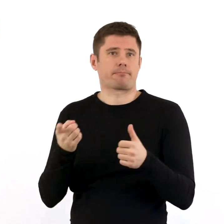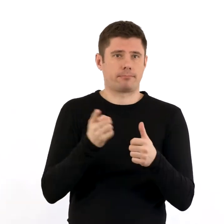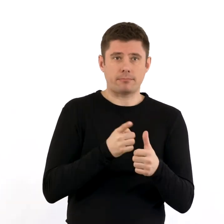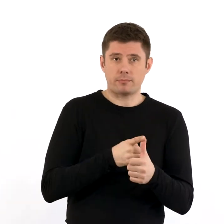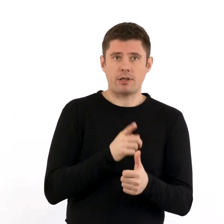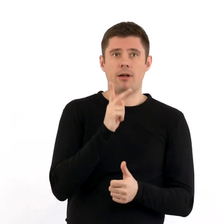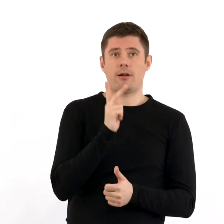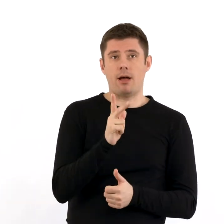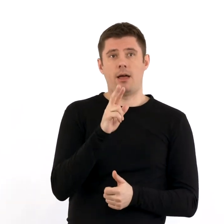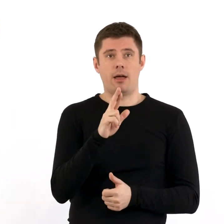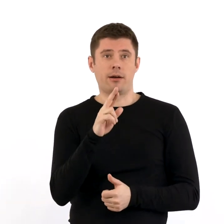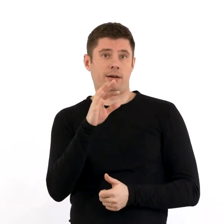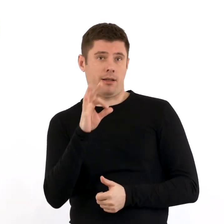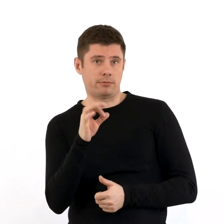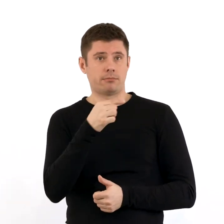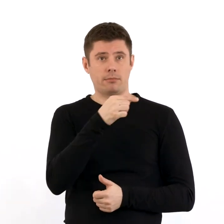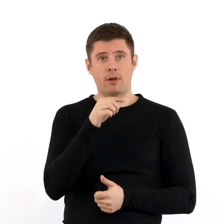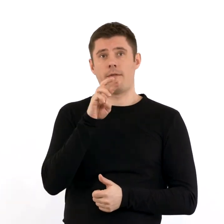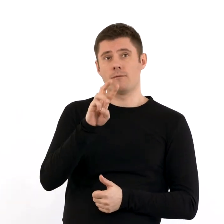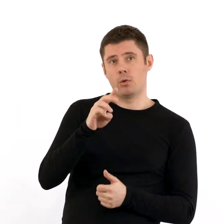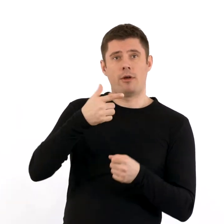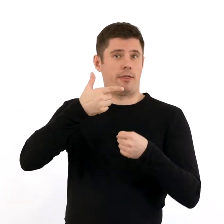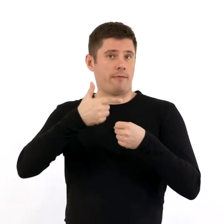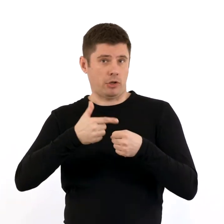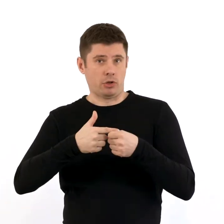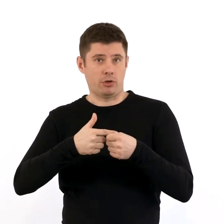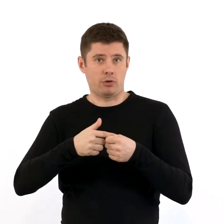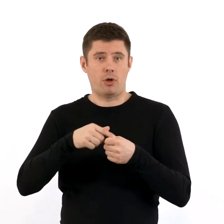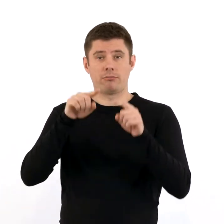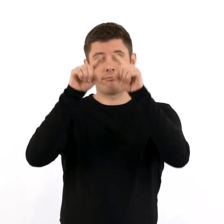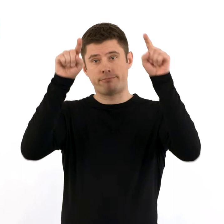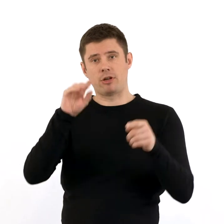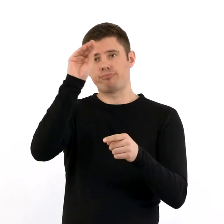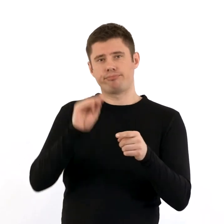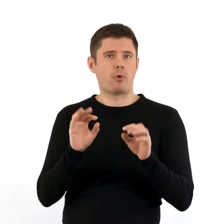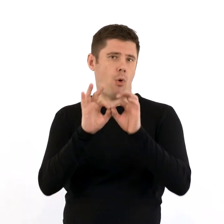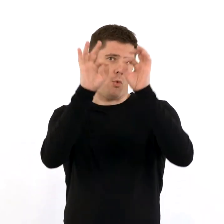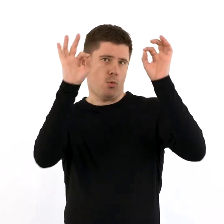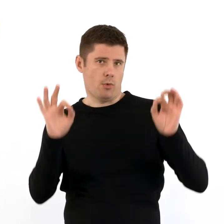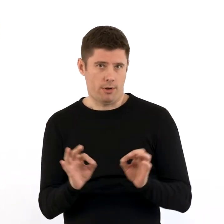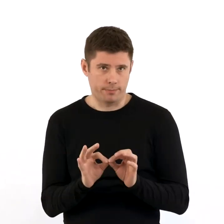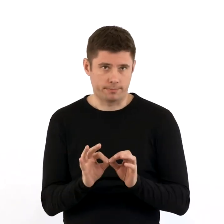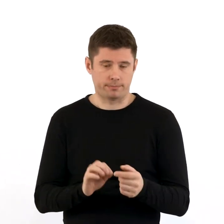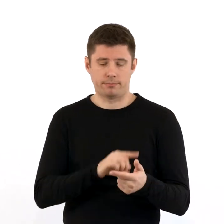KRS-W20 – podstawowy wniosek;